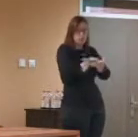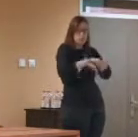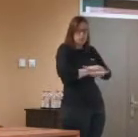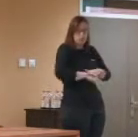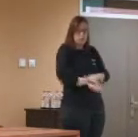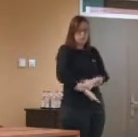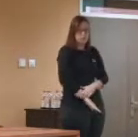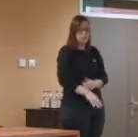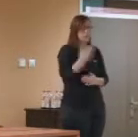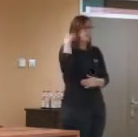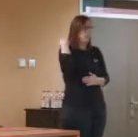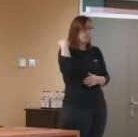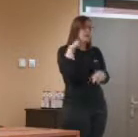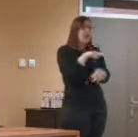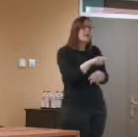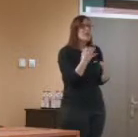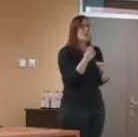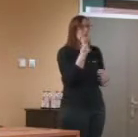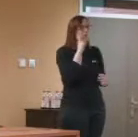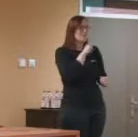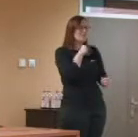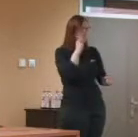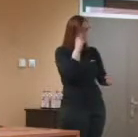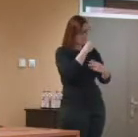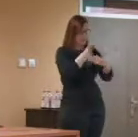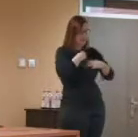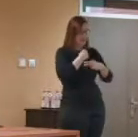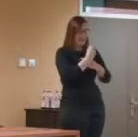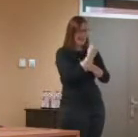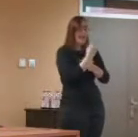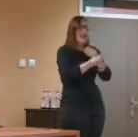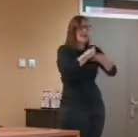el trabajo periodístico que se tenía que haber hecho. Pero no ahora,